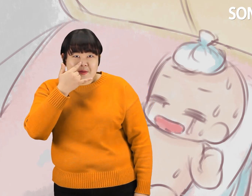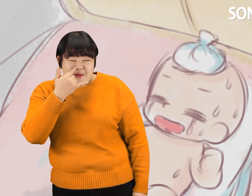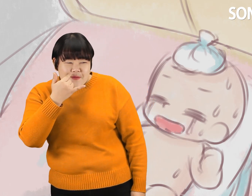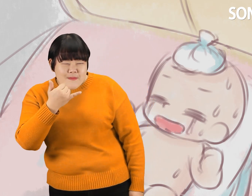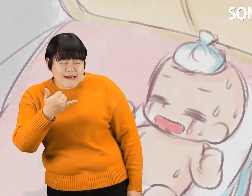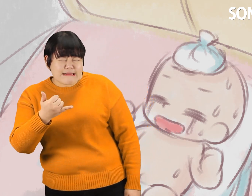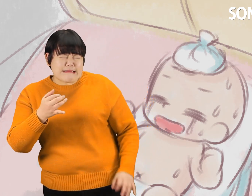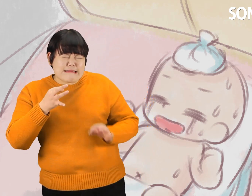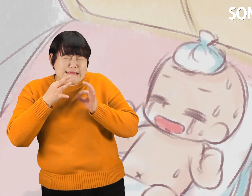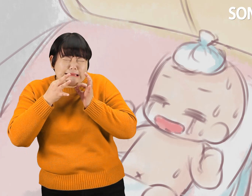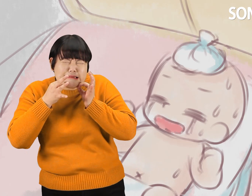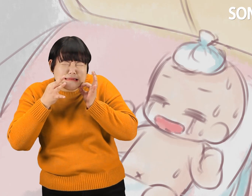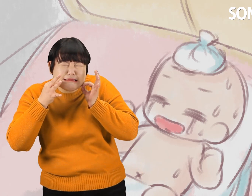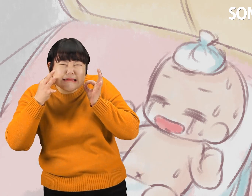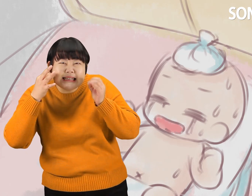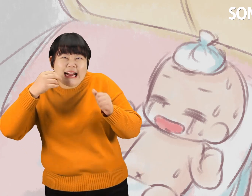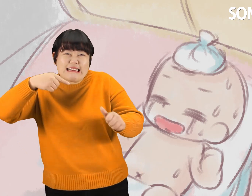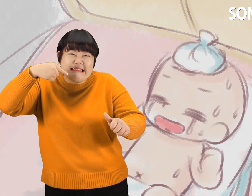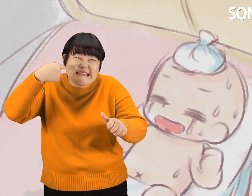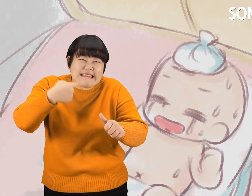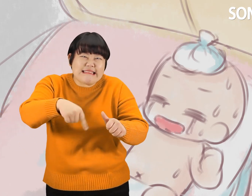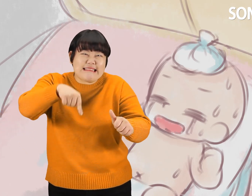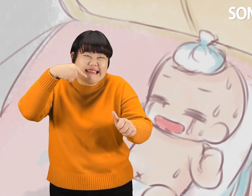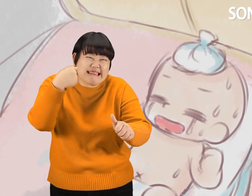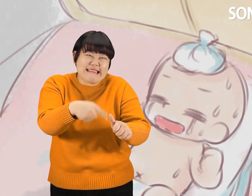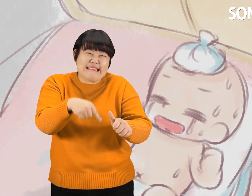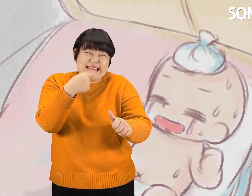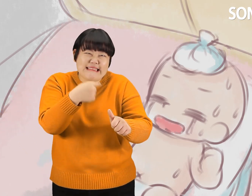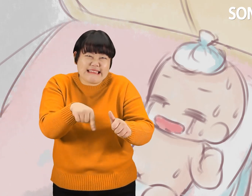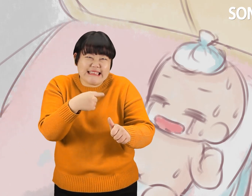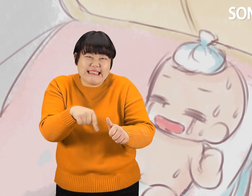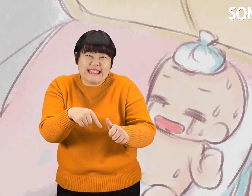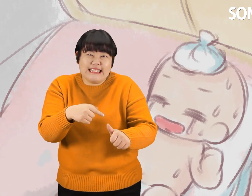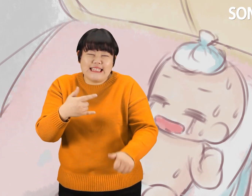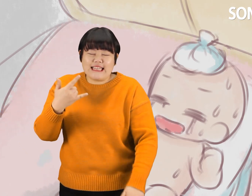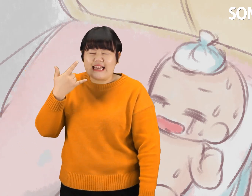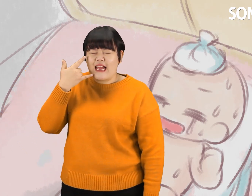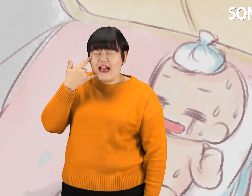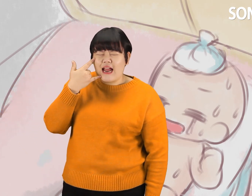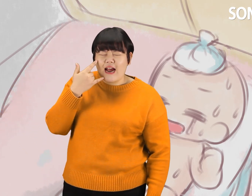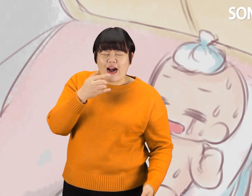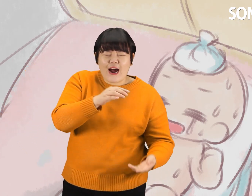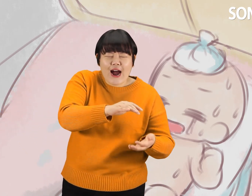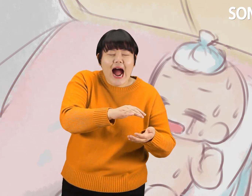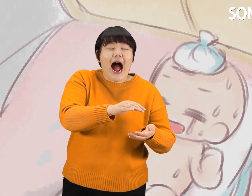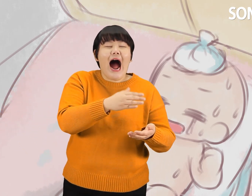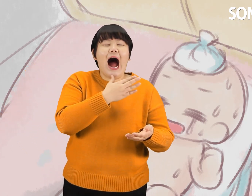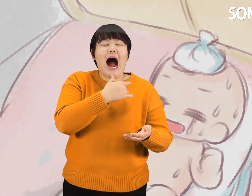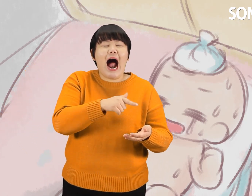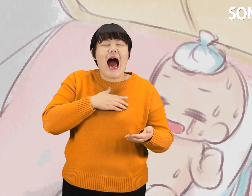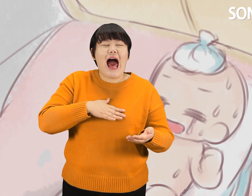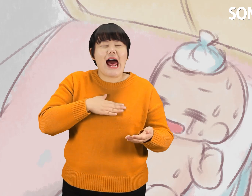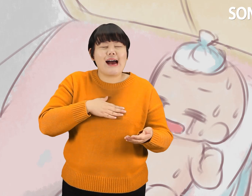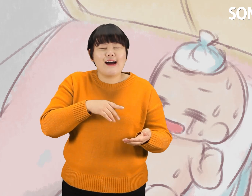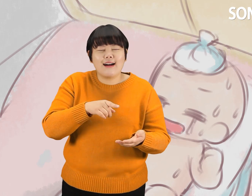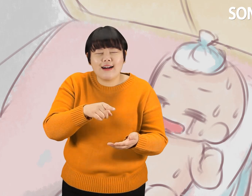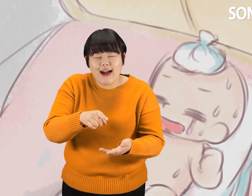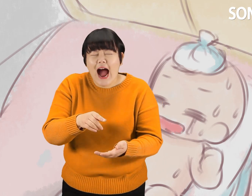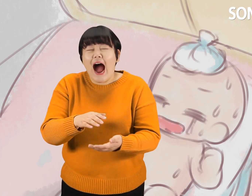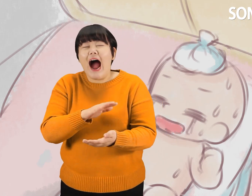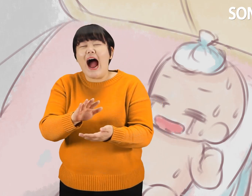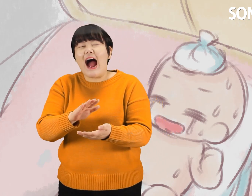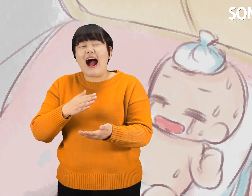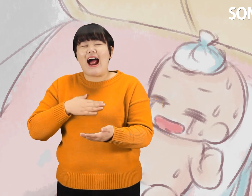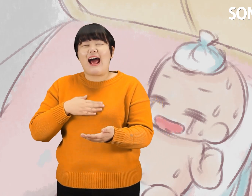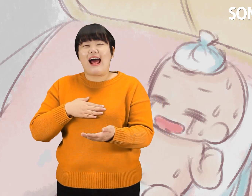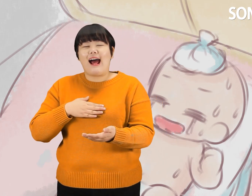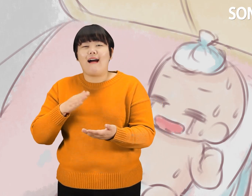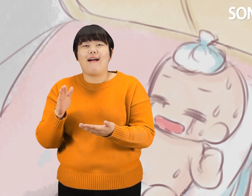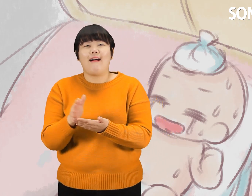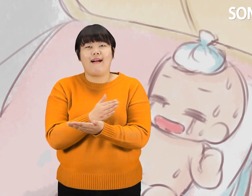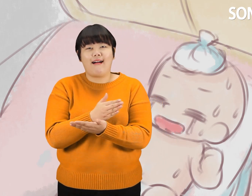両親の限りない愛と、ヘレンはモノの形や臭いを区別することができるようになりました。